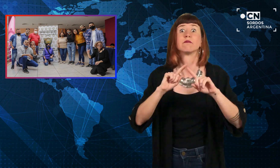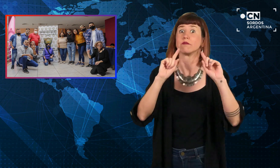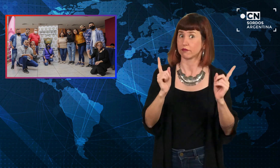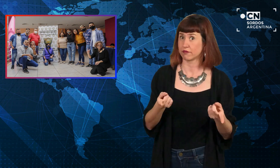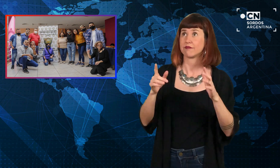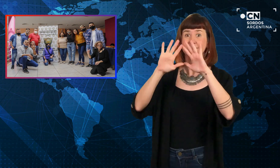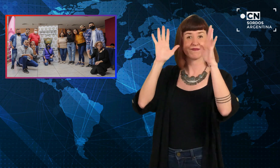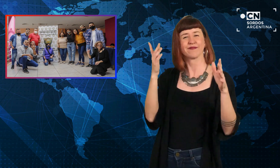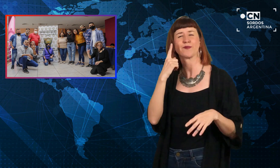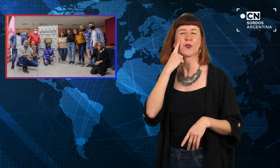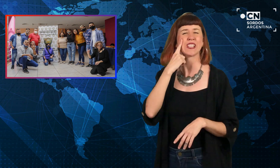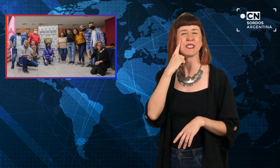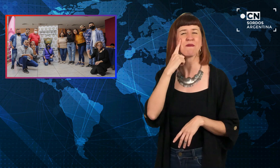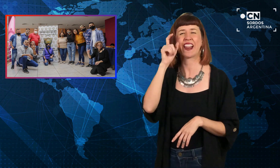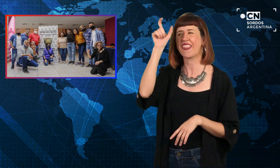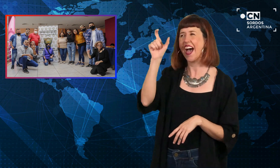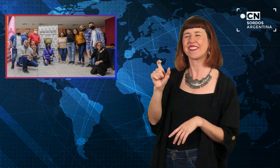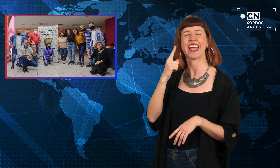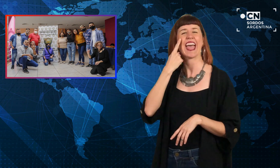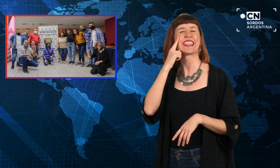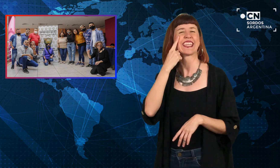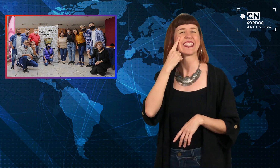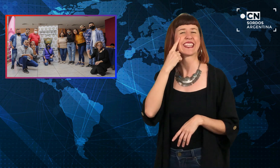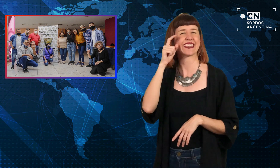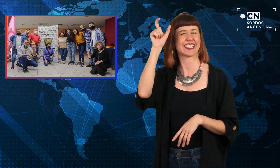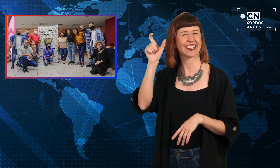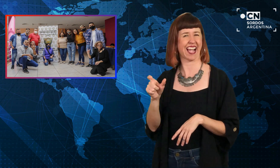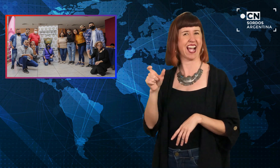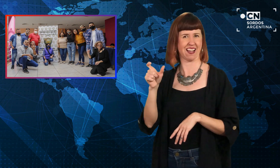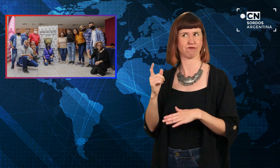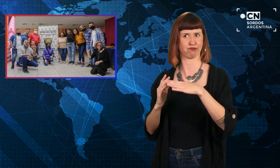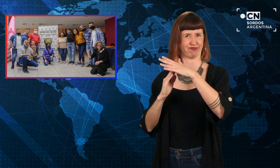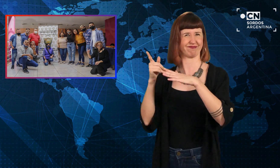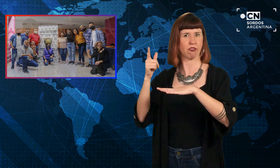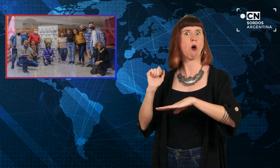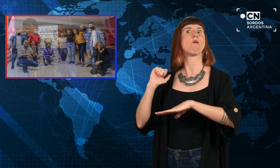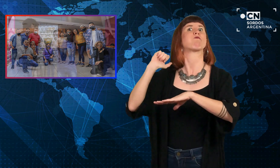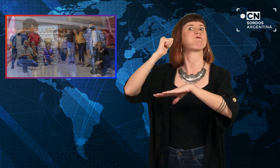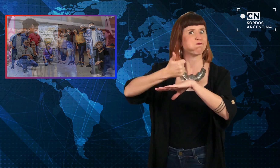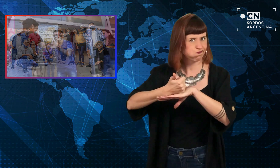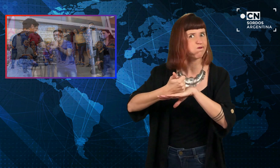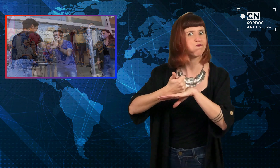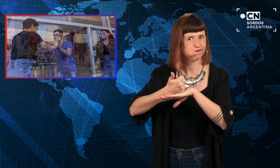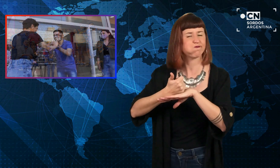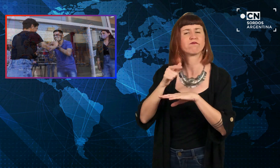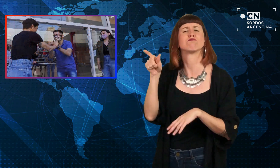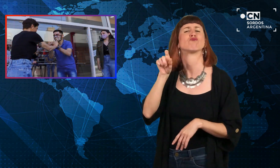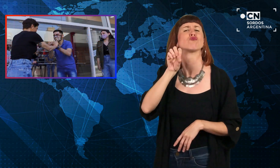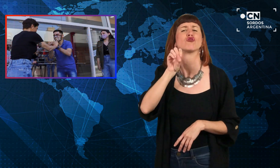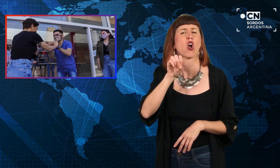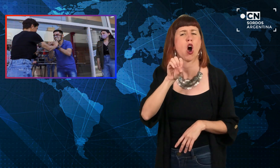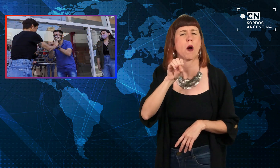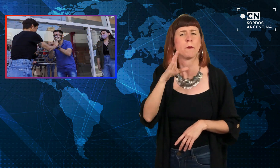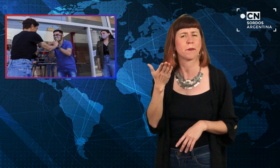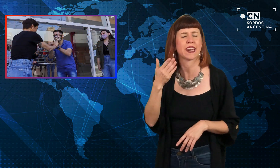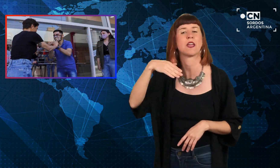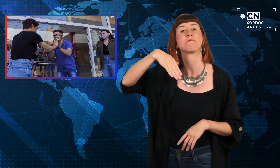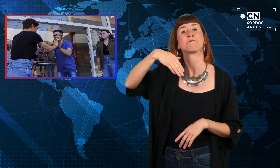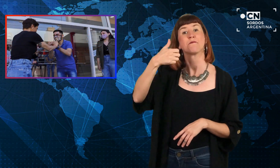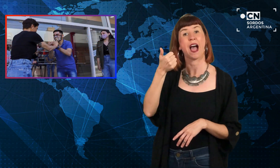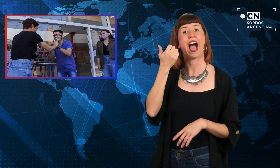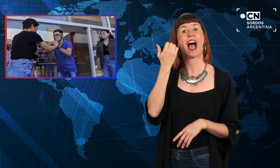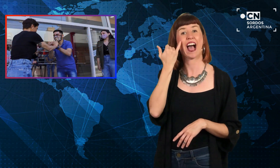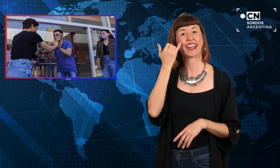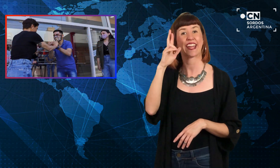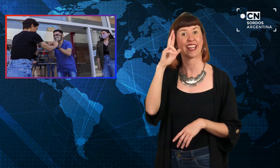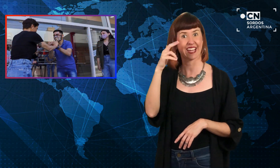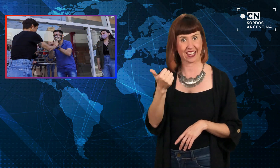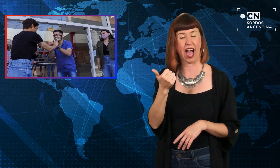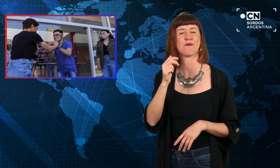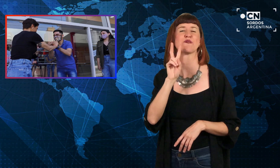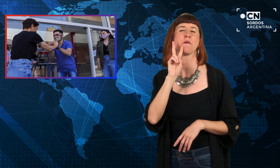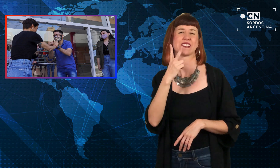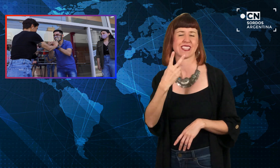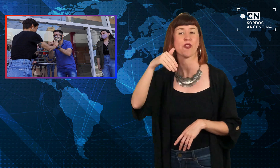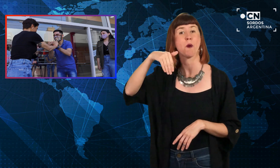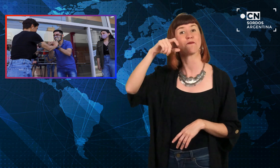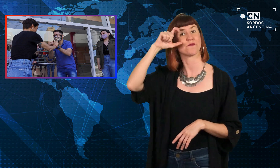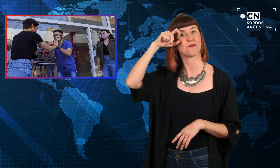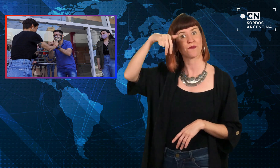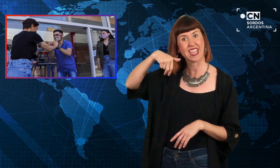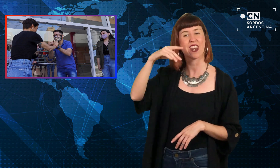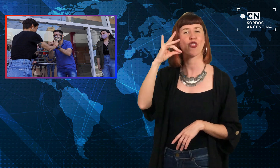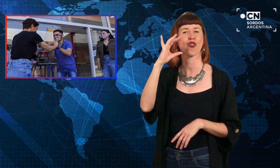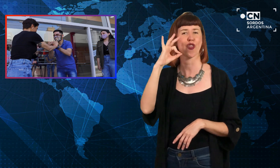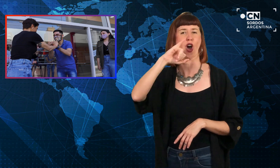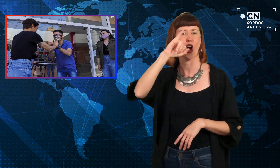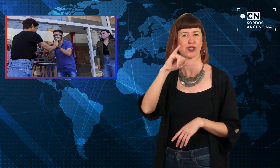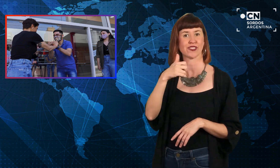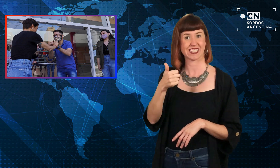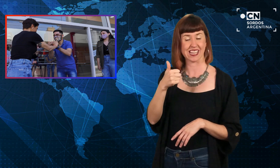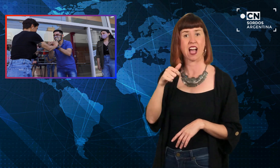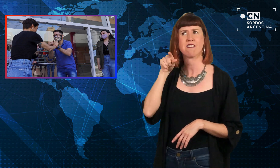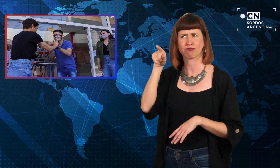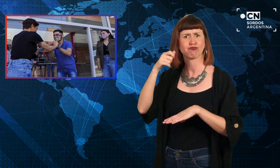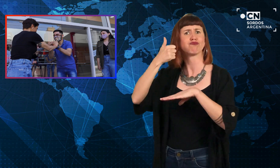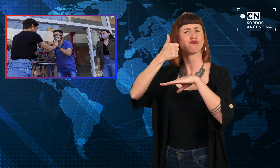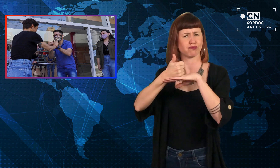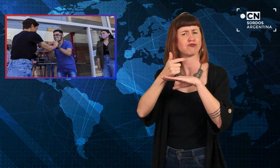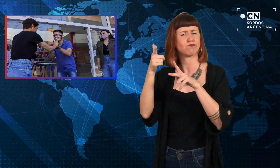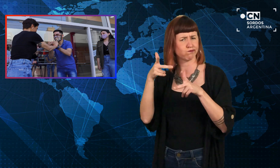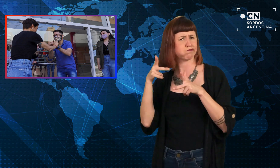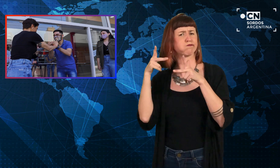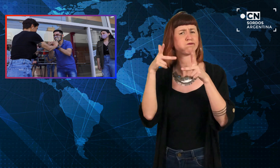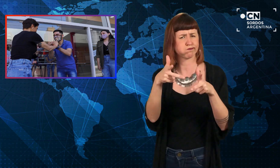Hasta la intendenta de Quilmes, Mayra Mendoza, se hizo presente.